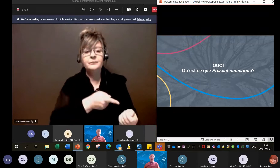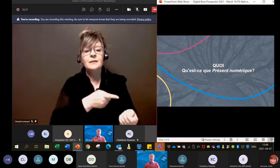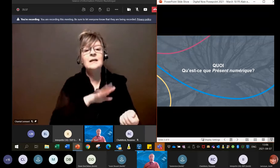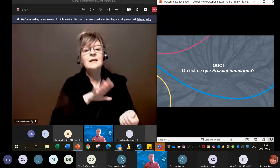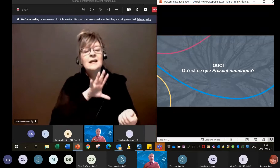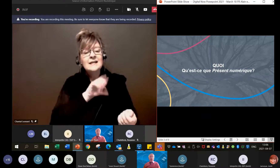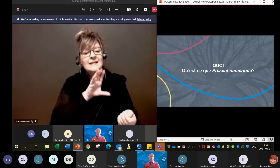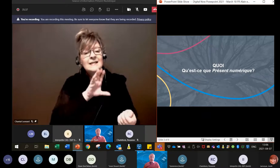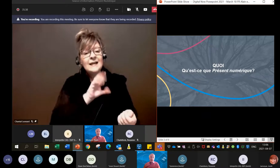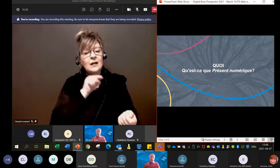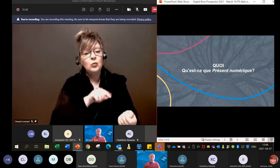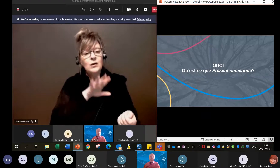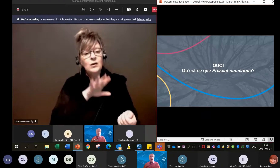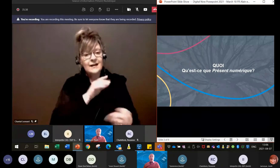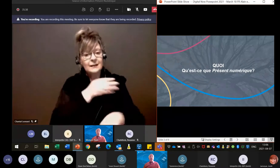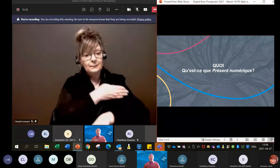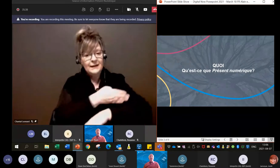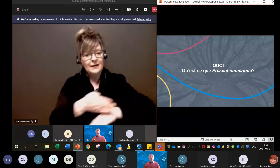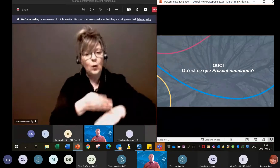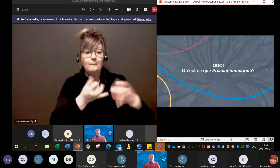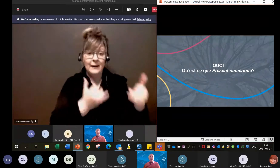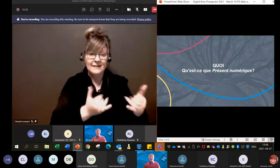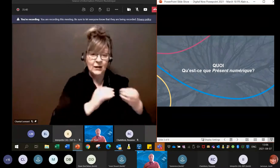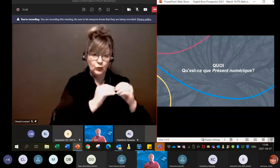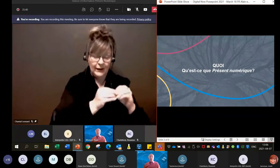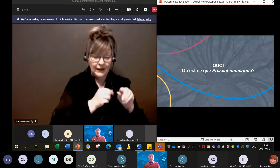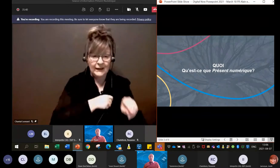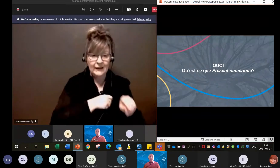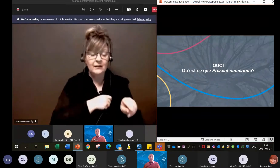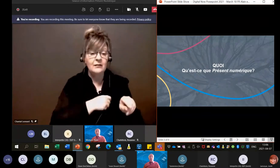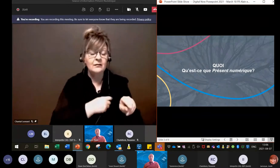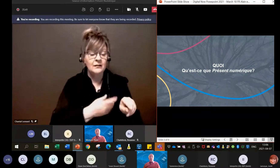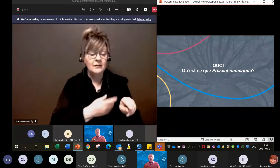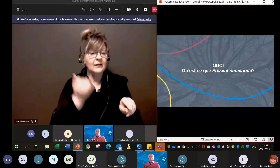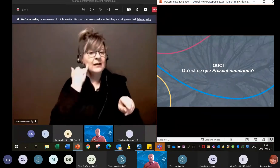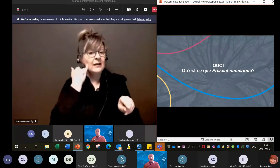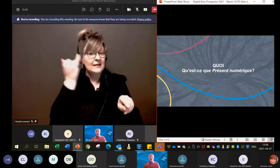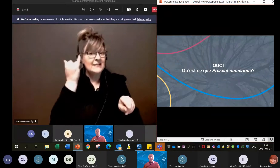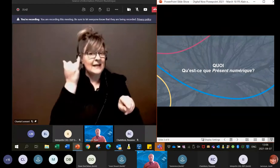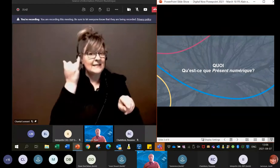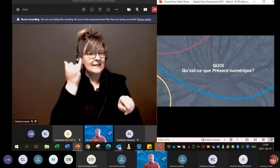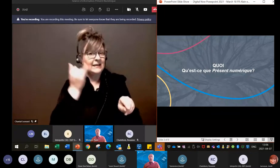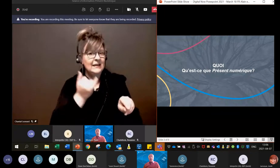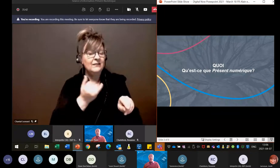Présent numérique est une initiative ponctuelle d’innovation